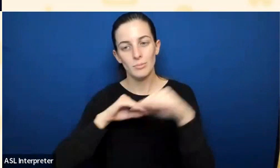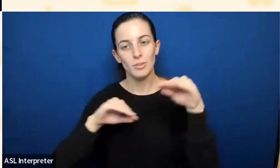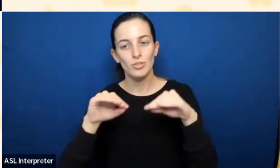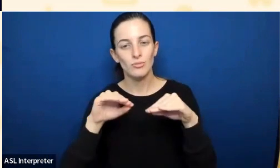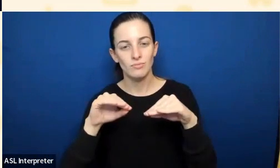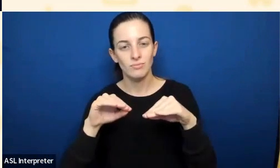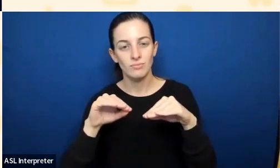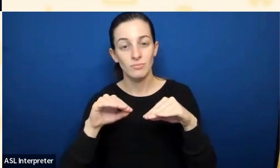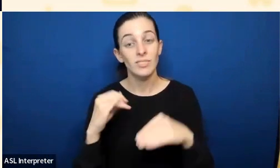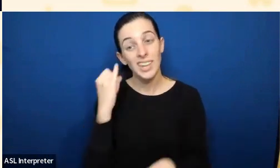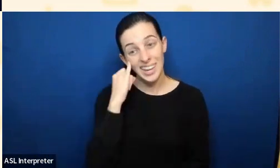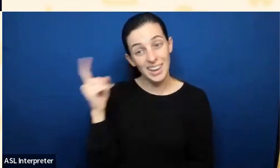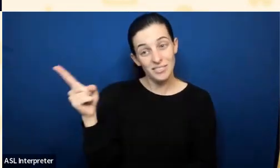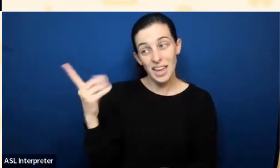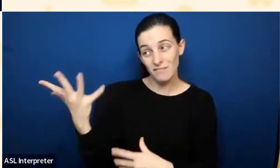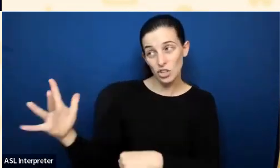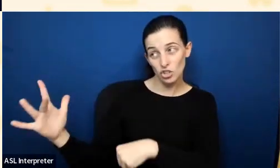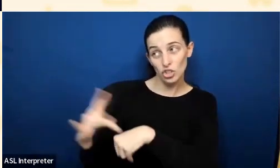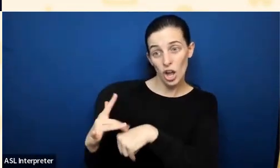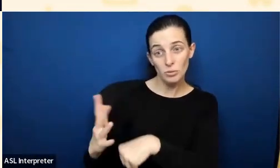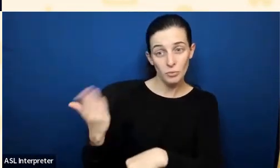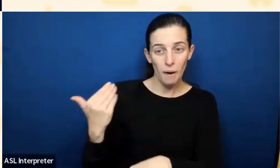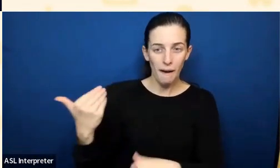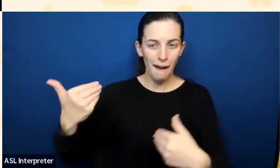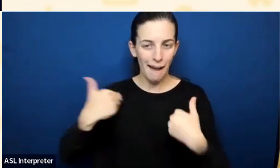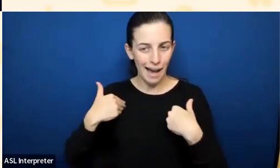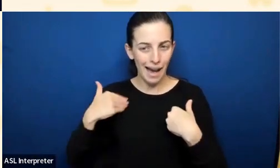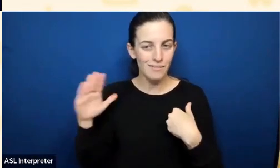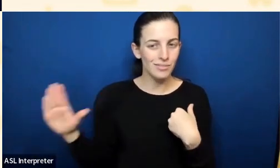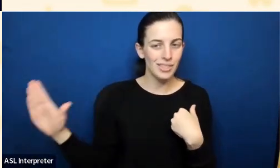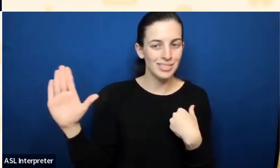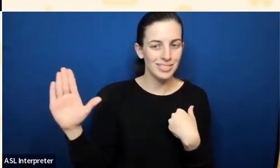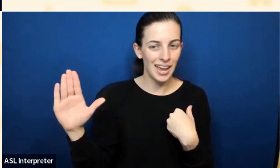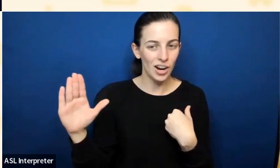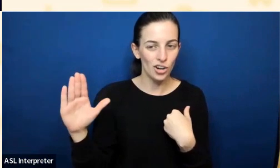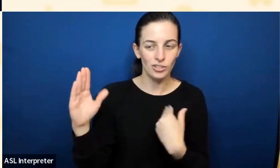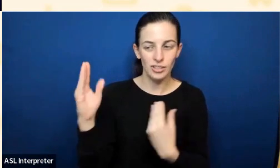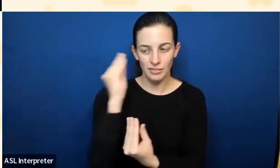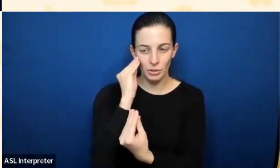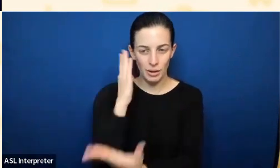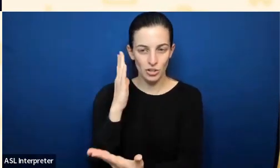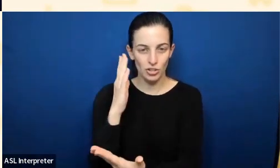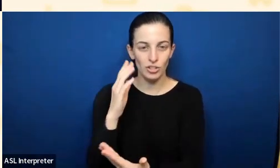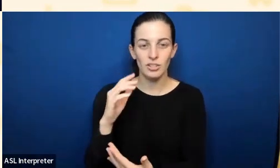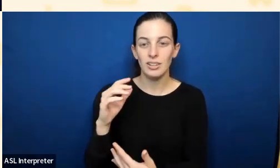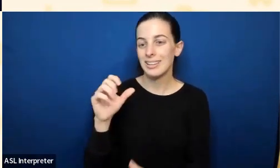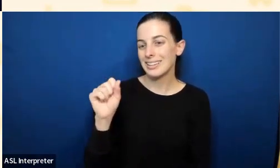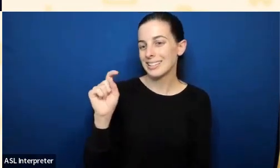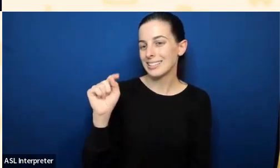Si han visitado el sitio antes y tenemos un estado de animación, el cuál es nuestro estado del botón de alternancia en el sitio,